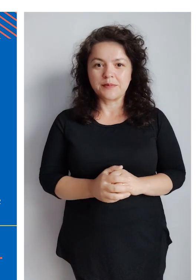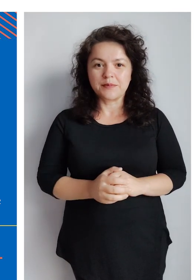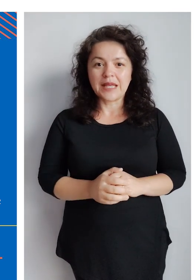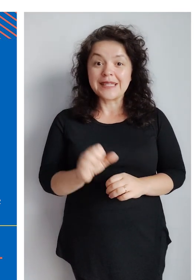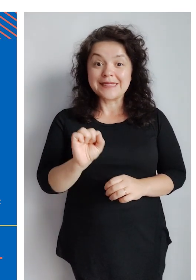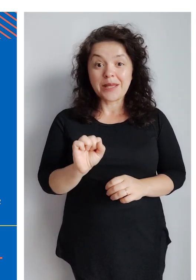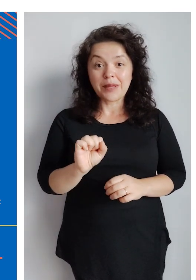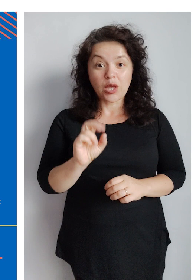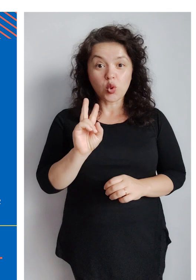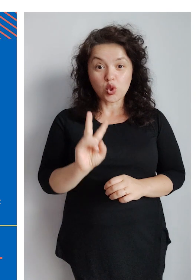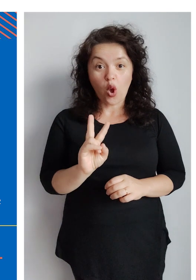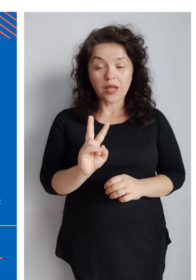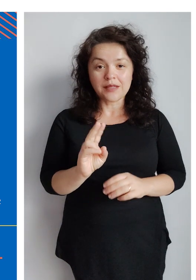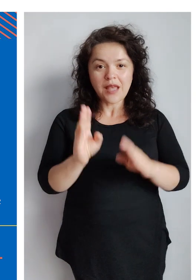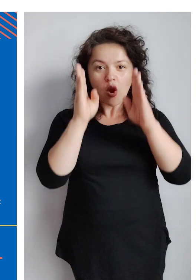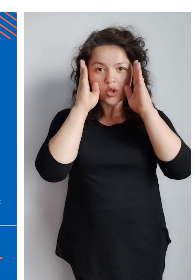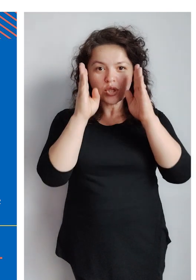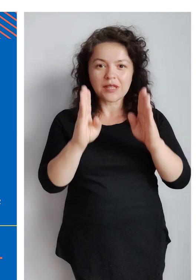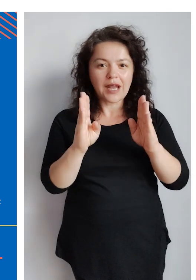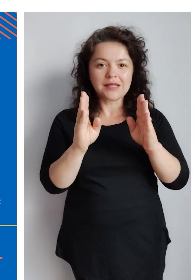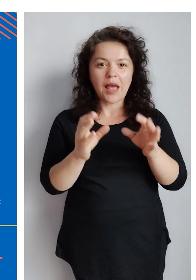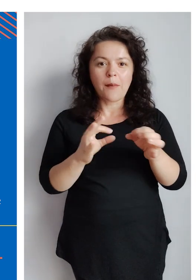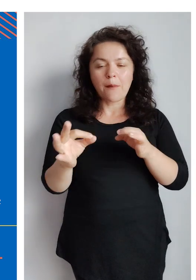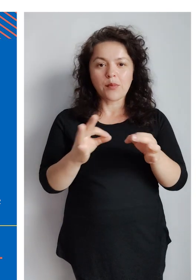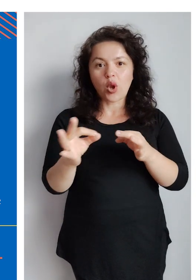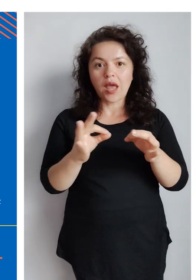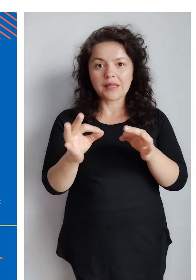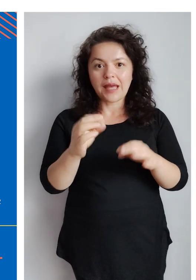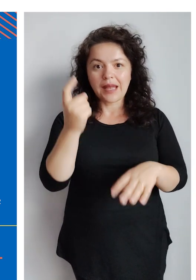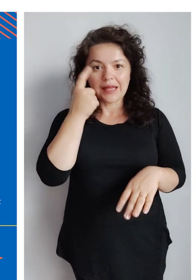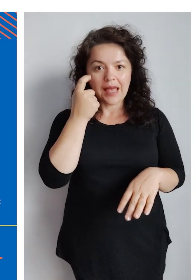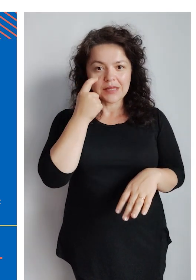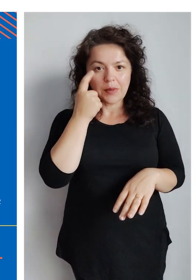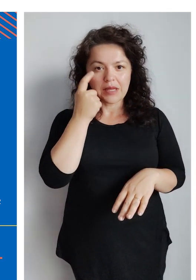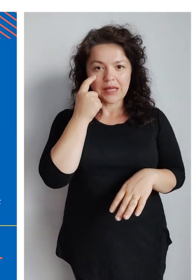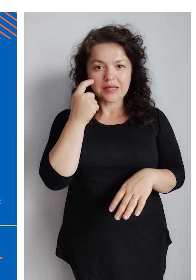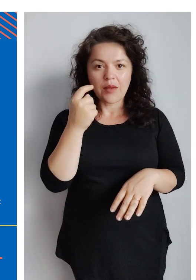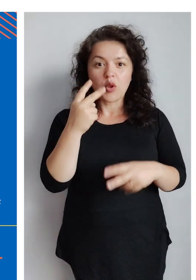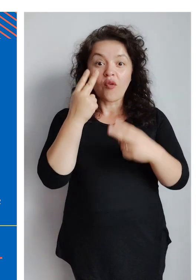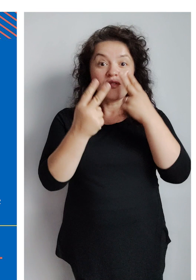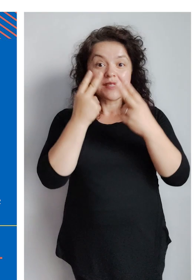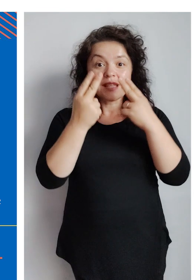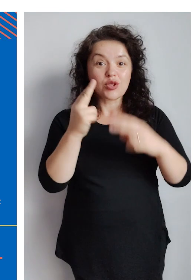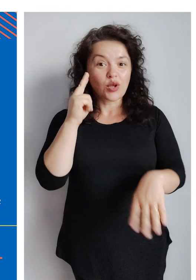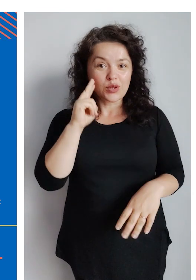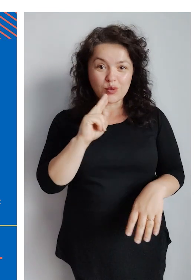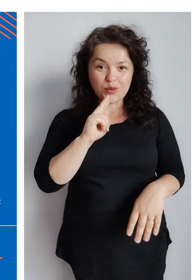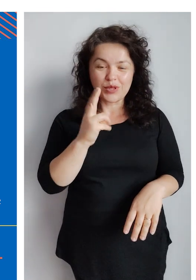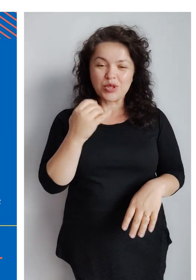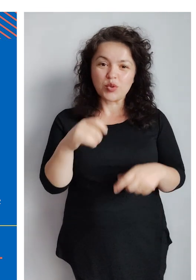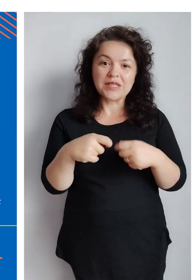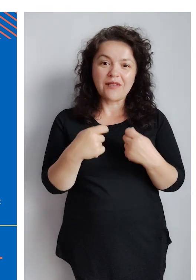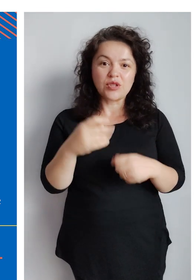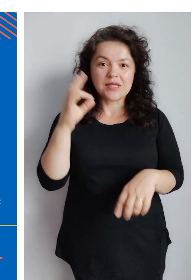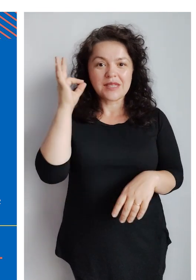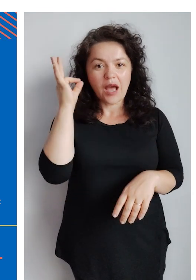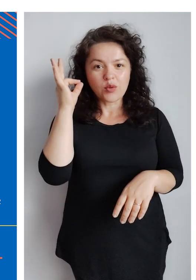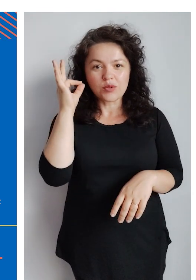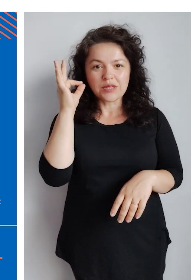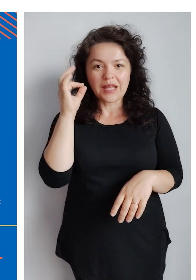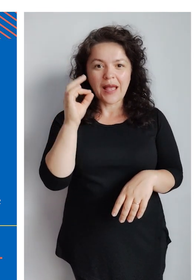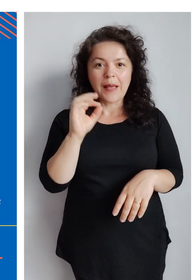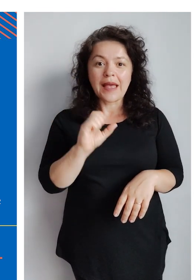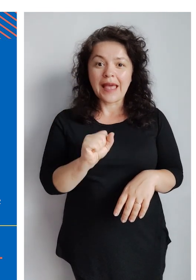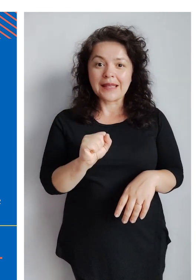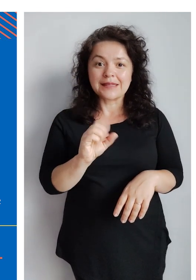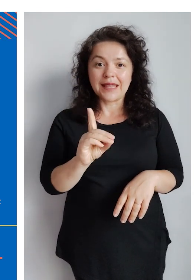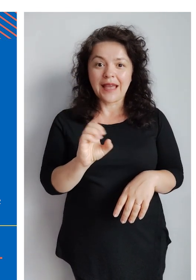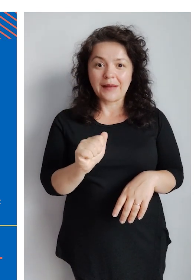Seminarul 2 se concentrează pe proiectarea de experiențe pentru vizitatorii surzi și cu deficiențe de auz SDA.